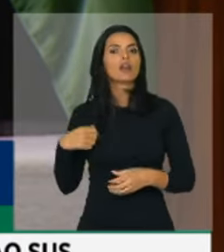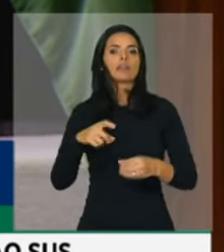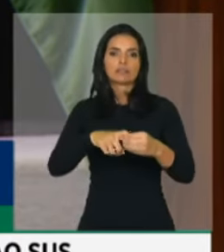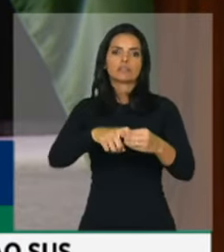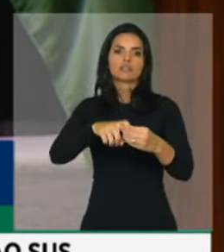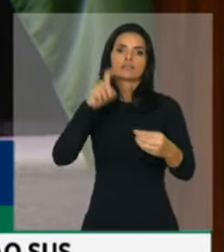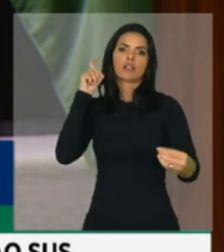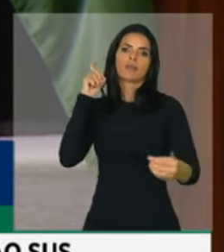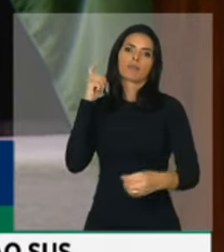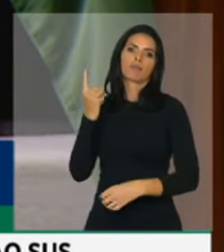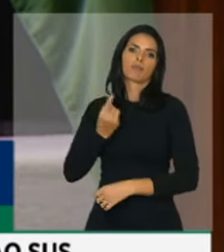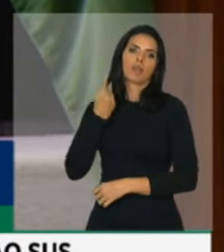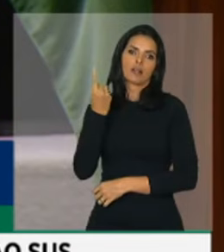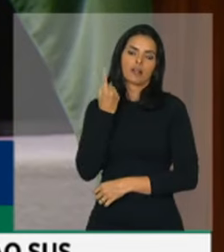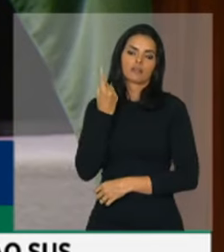QUE PERMITIU AO PARTIDO APOIAR OS BONS PROJETOS SEM